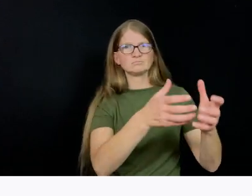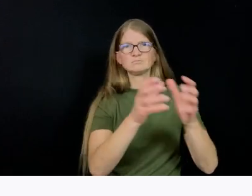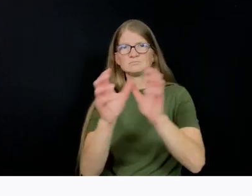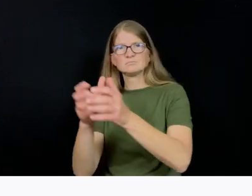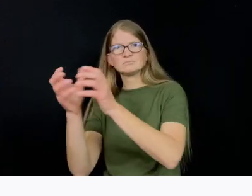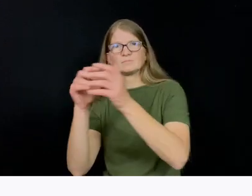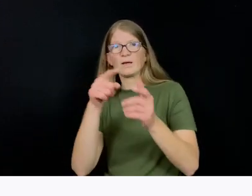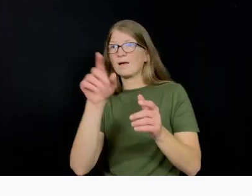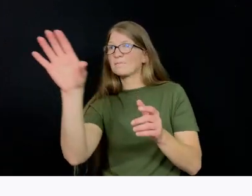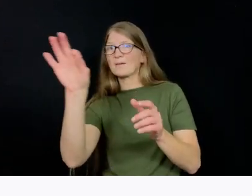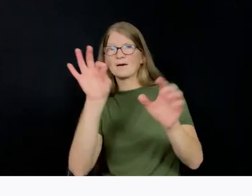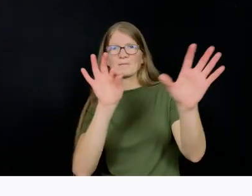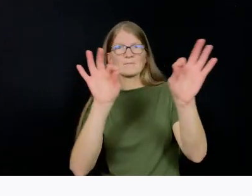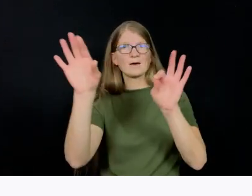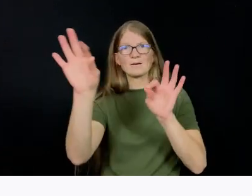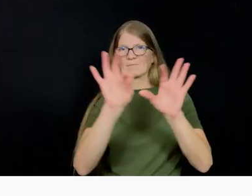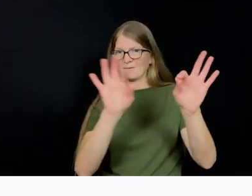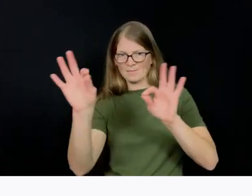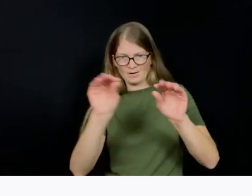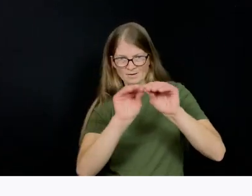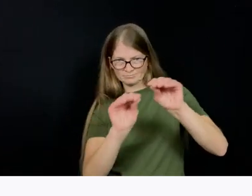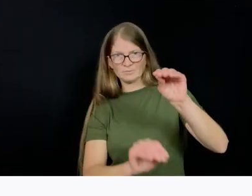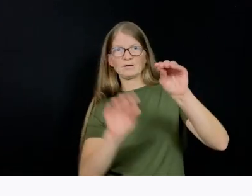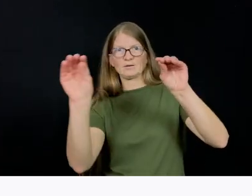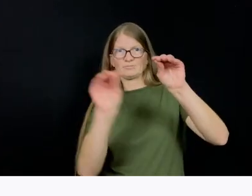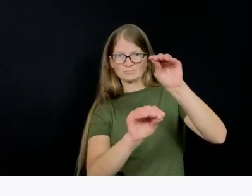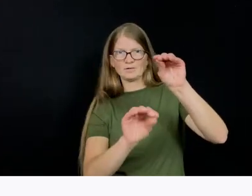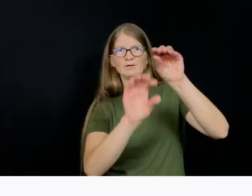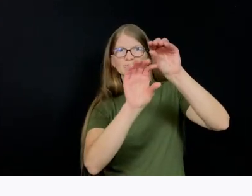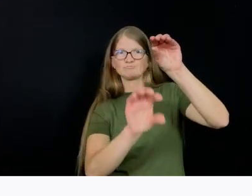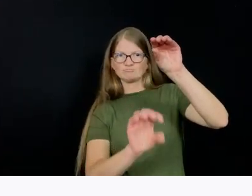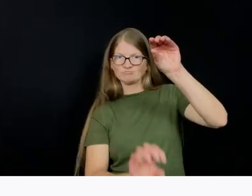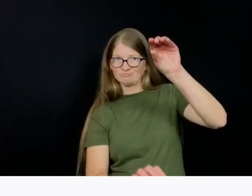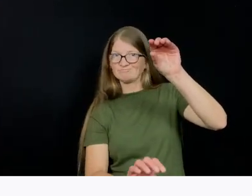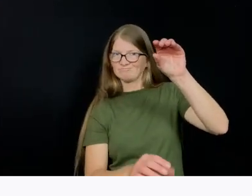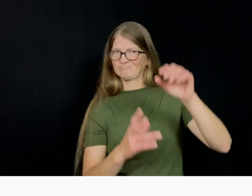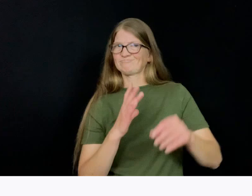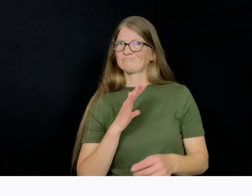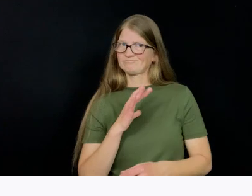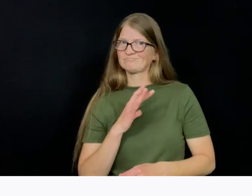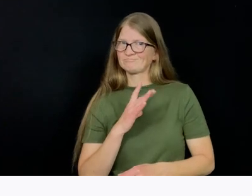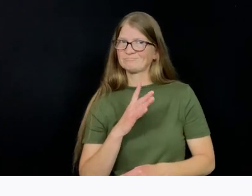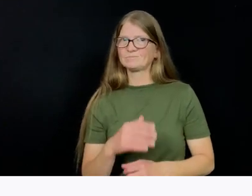لما تدور حوله كل صفحة حقًا يمكننا بعد ذلك استخدام هذه المعلومات والتصنيف